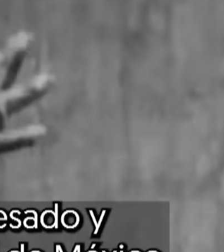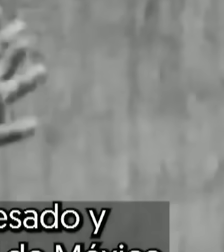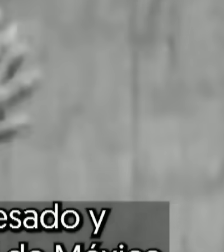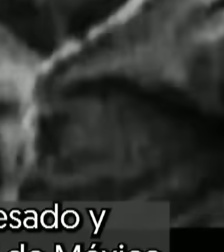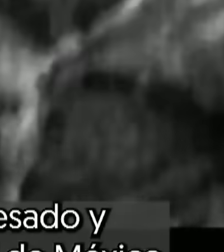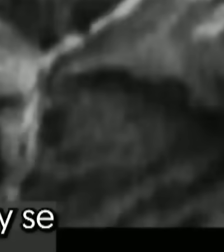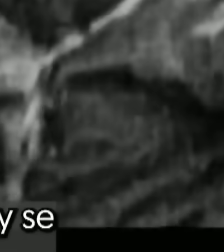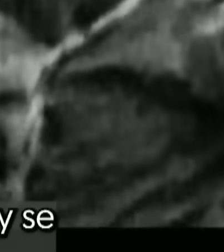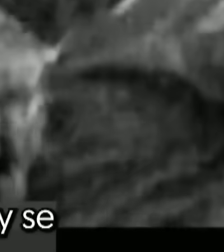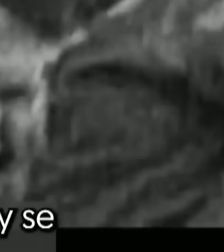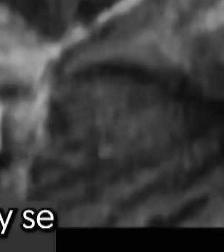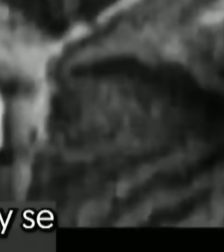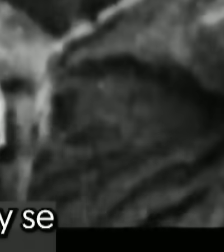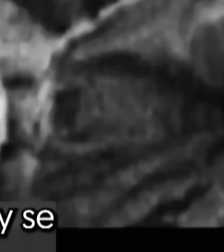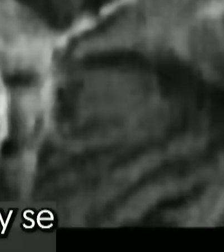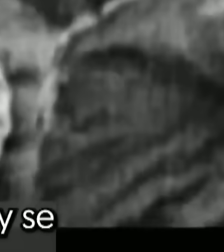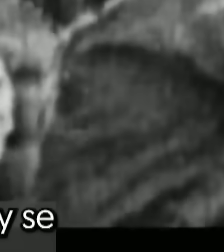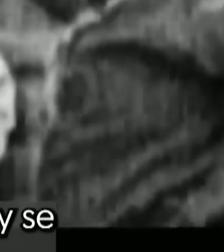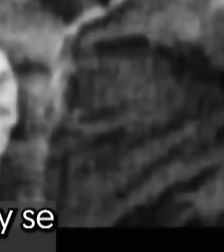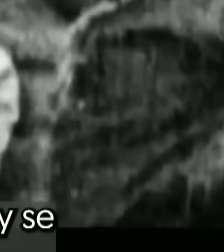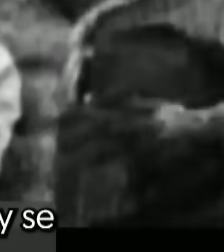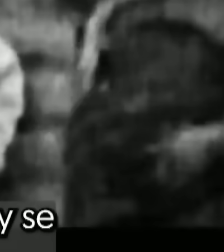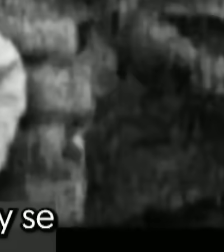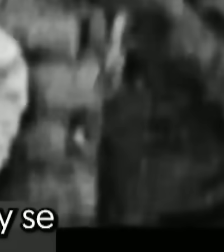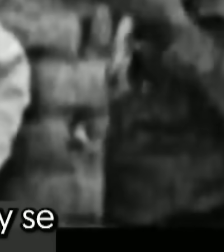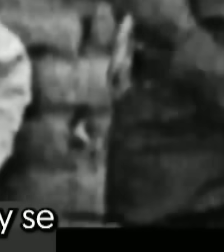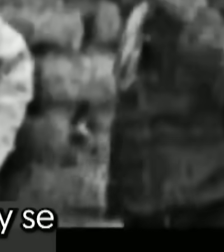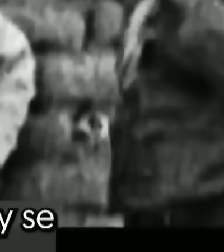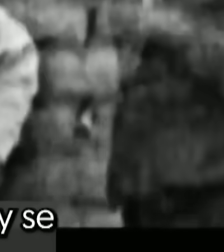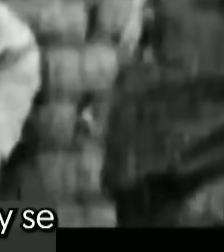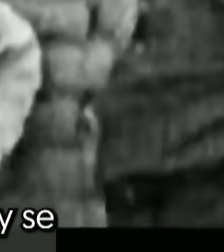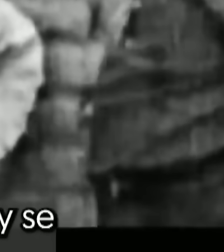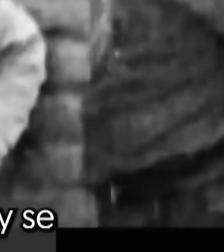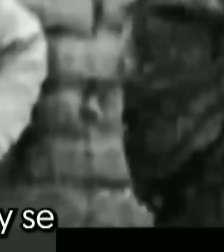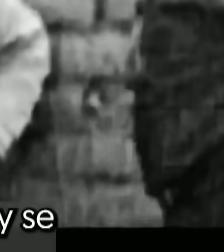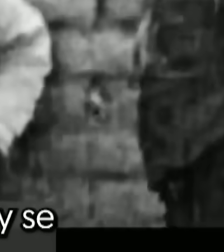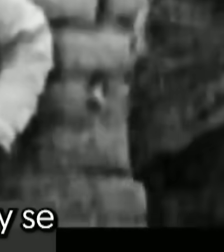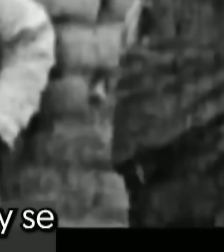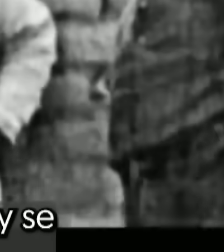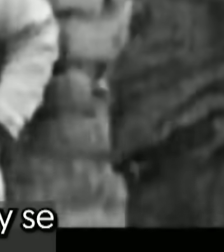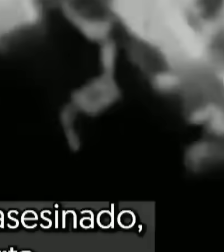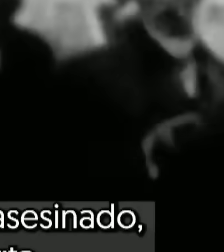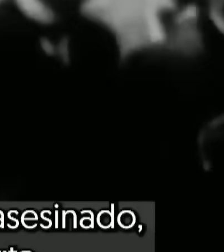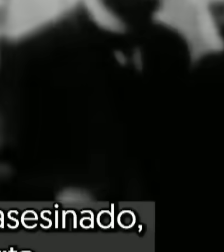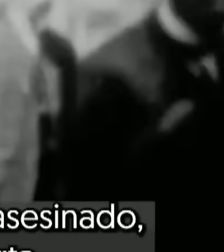ciudad de México villa siempre indomable logró escapar y se refugió en el Paso Texas cuando se